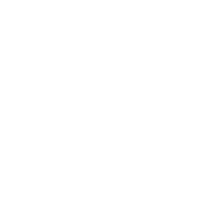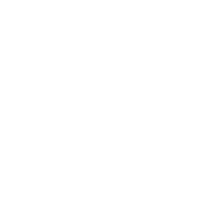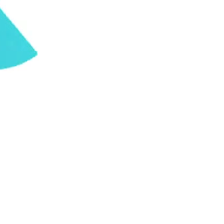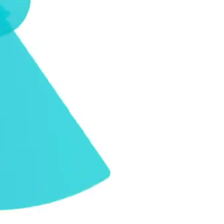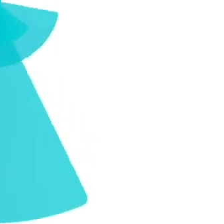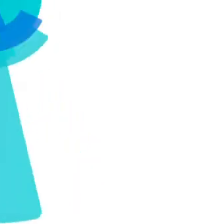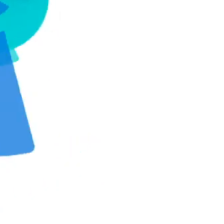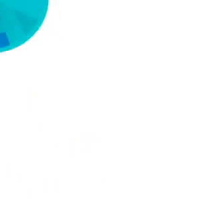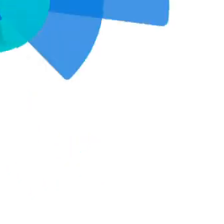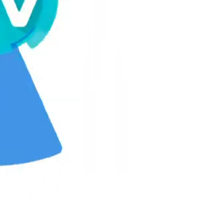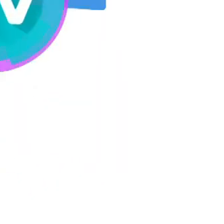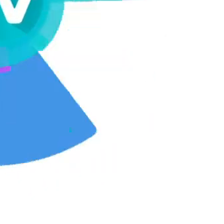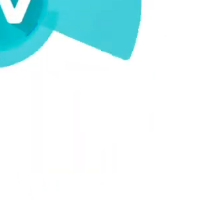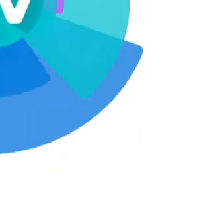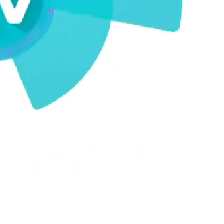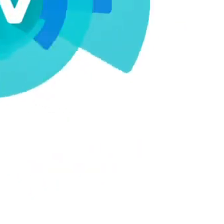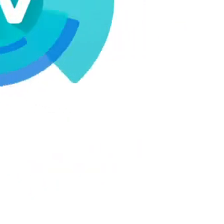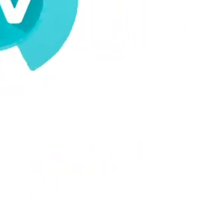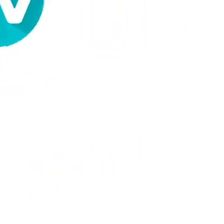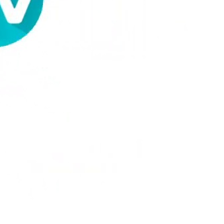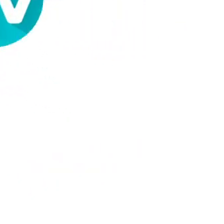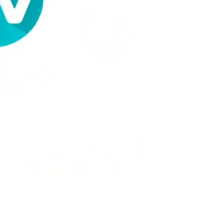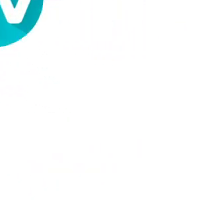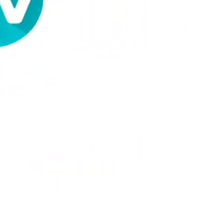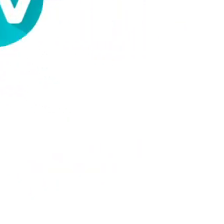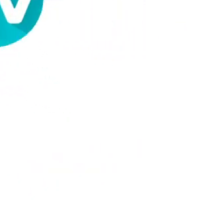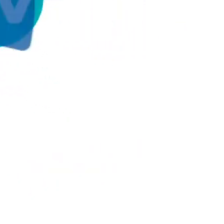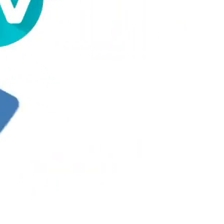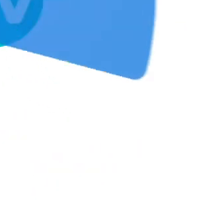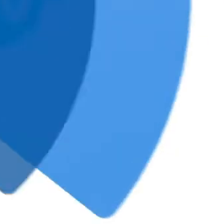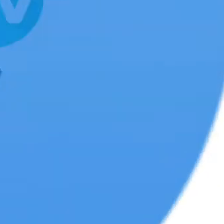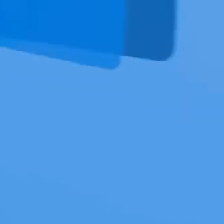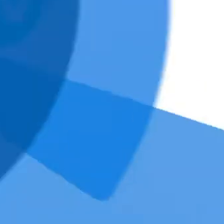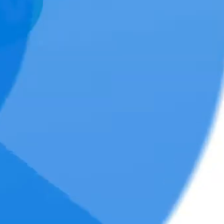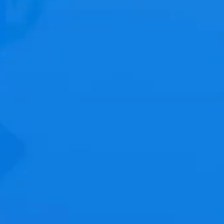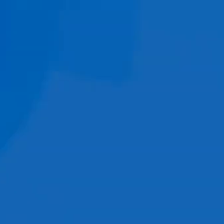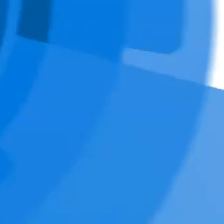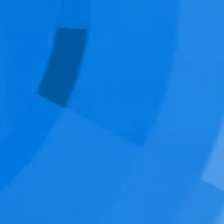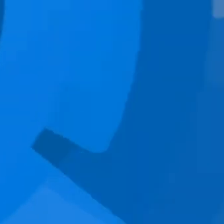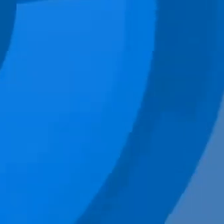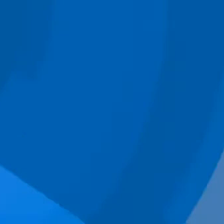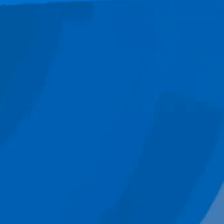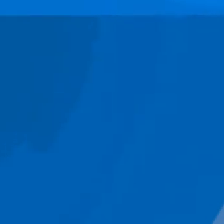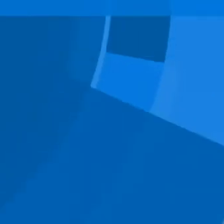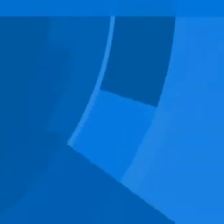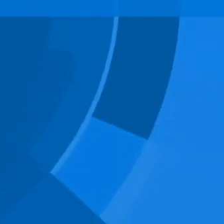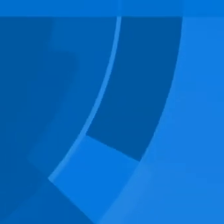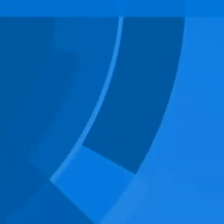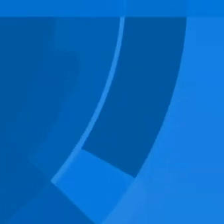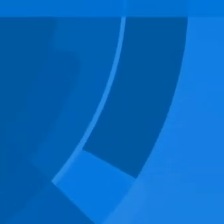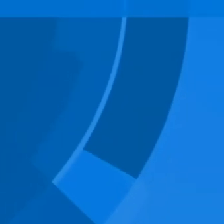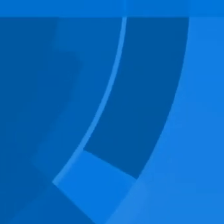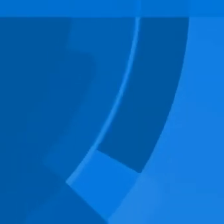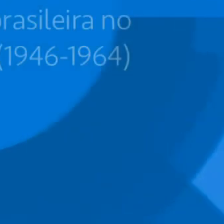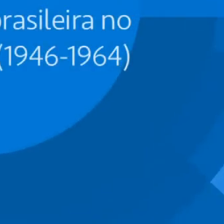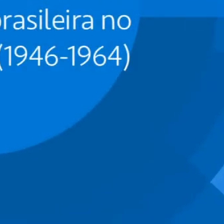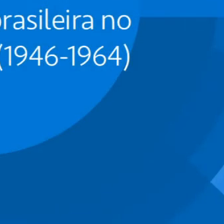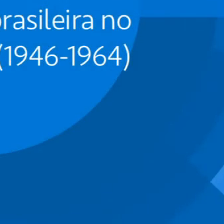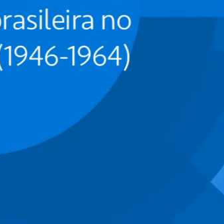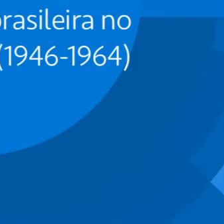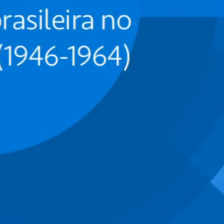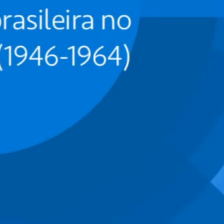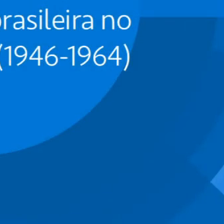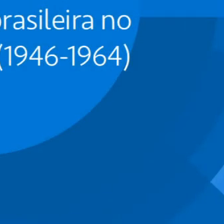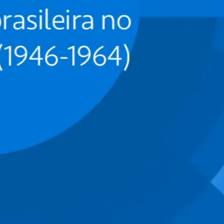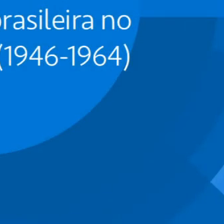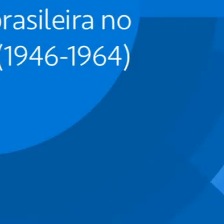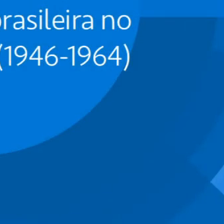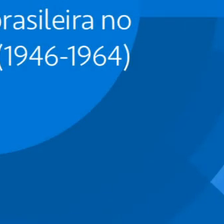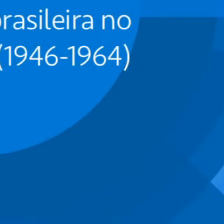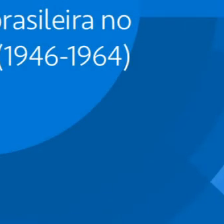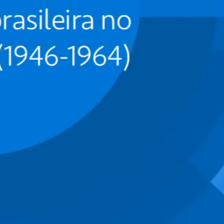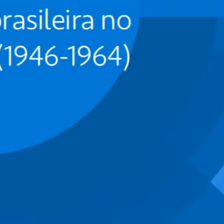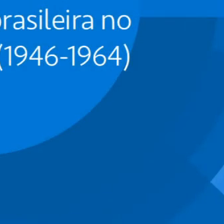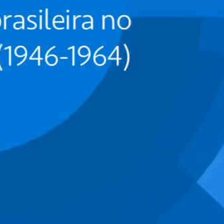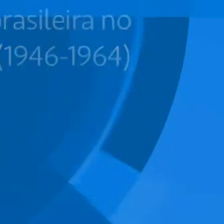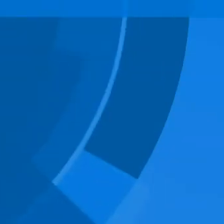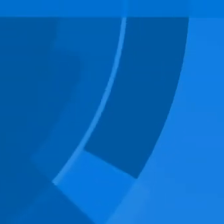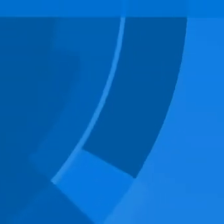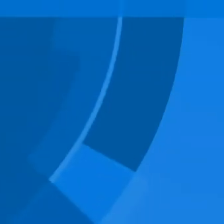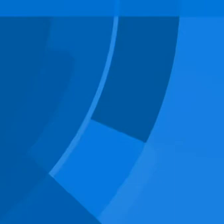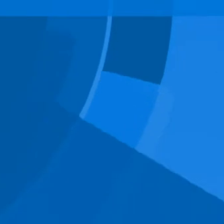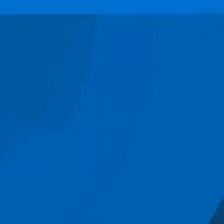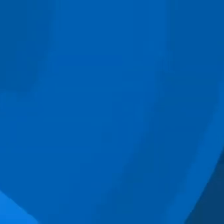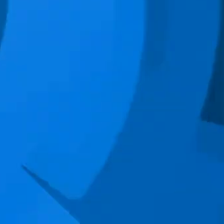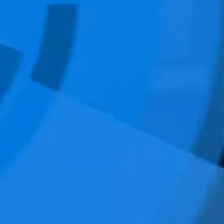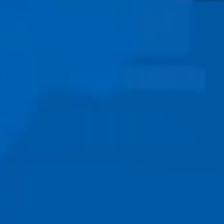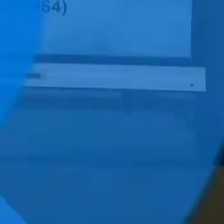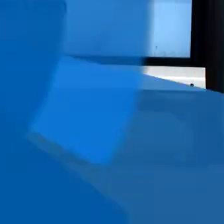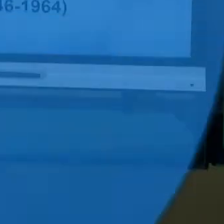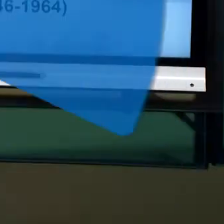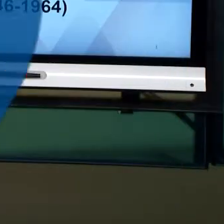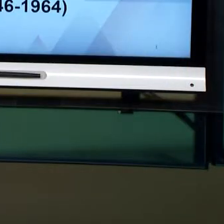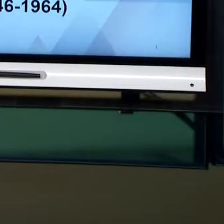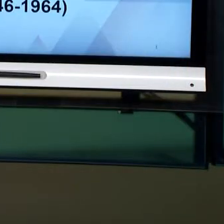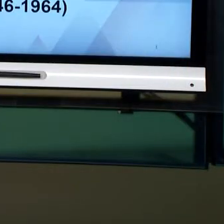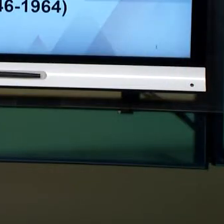[MÚSICA]